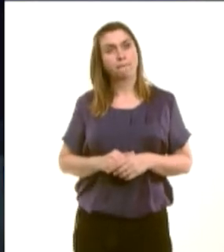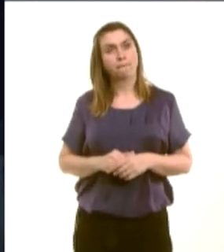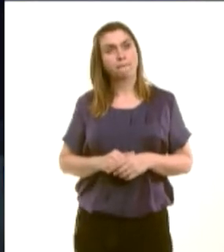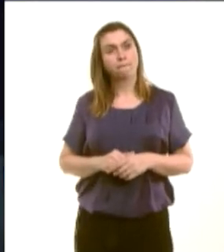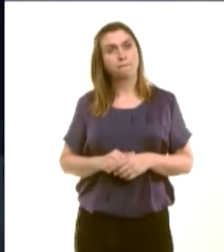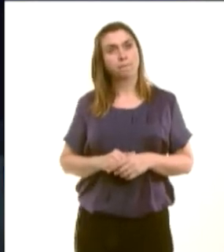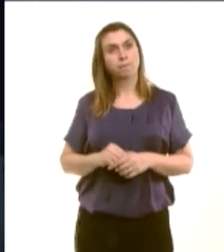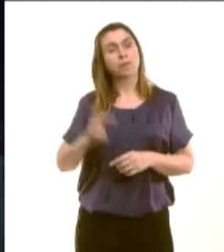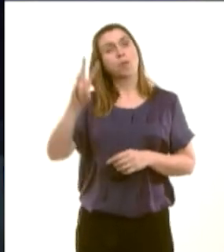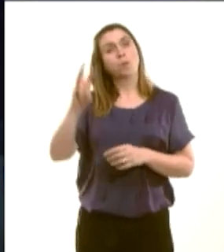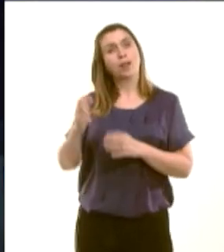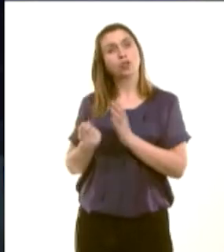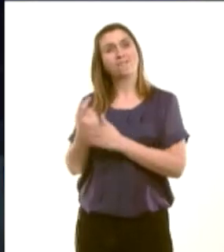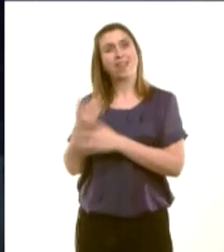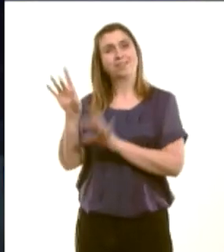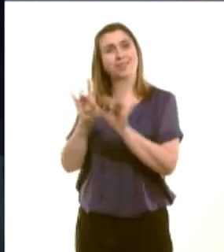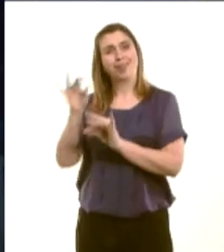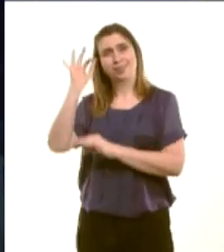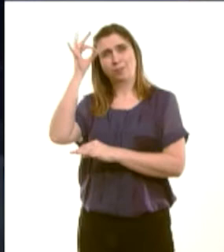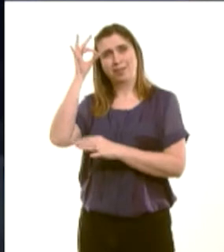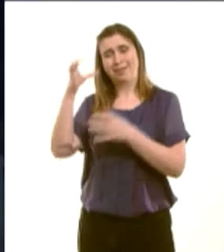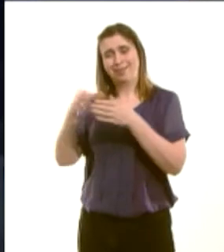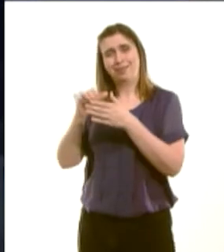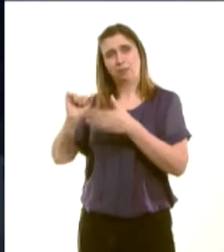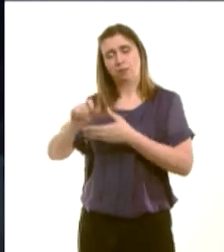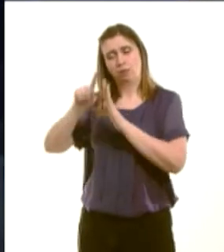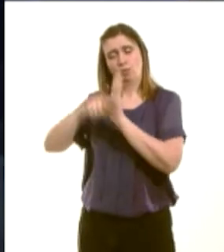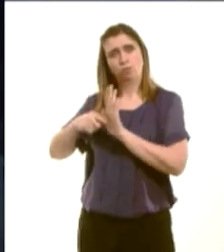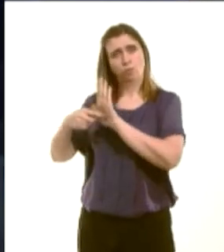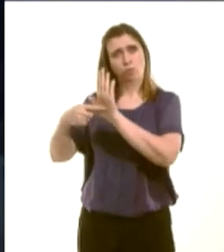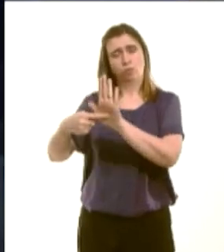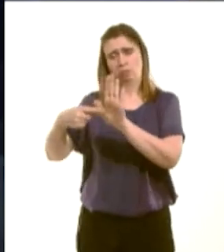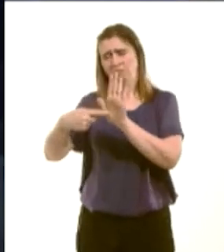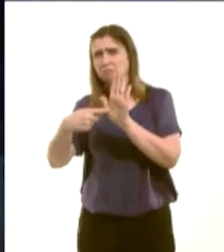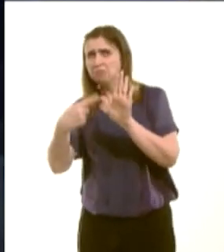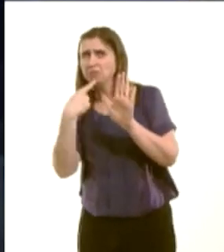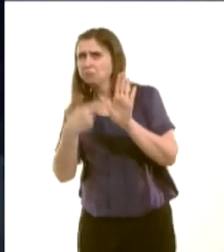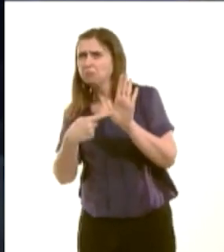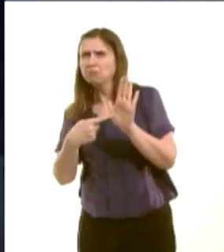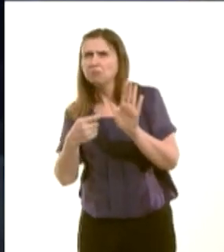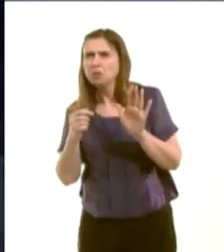yn dweud bod yna ddiffyg trafod rhwng cynghorau iechyd cymunedol a byrddau iechyd rhwng Cymru